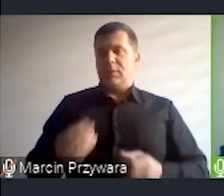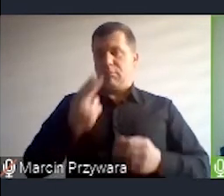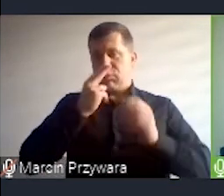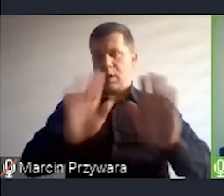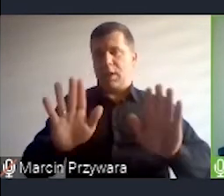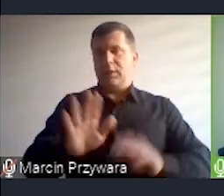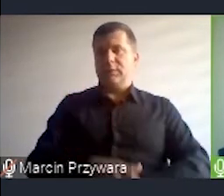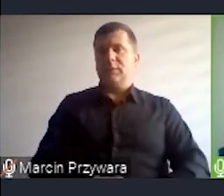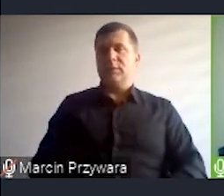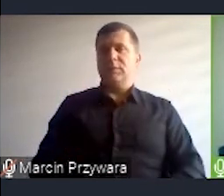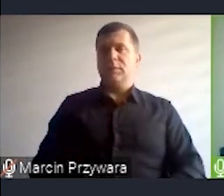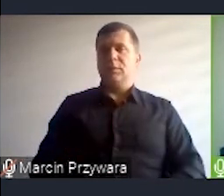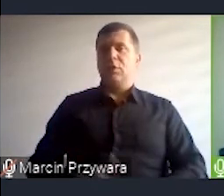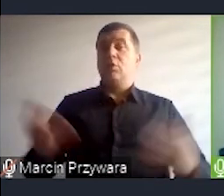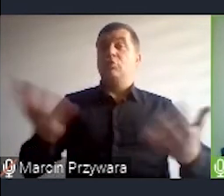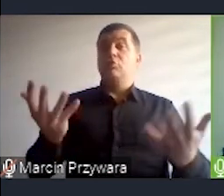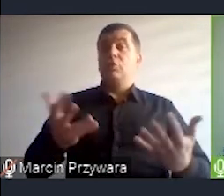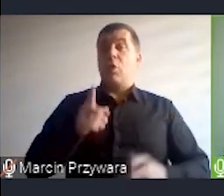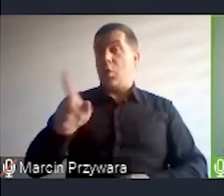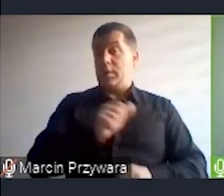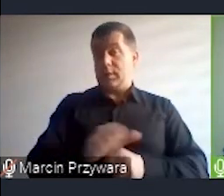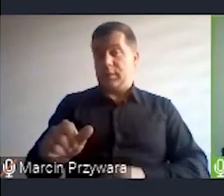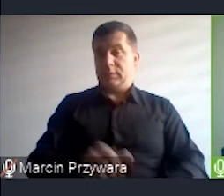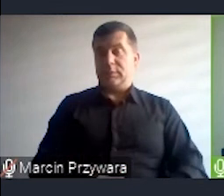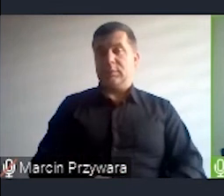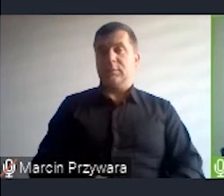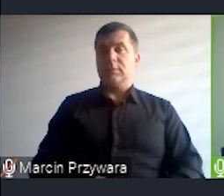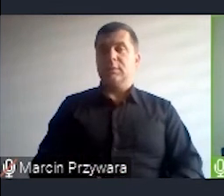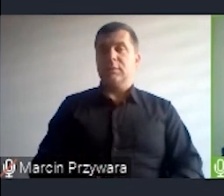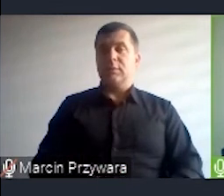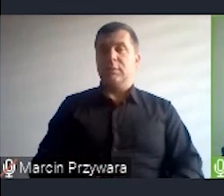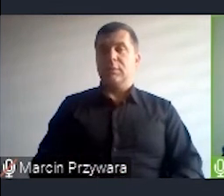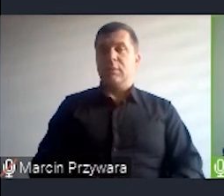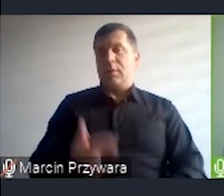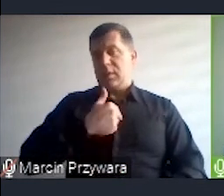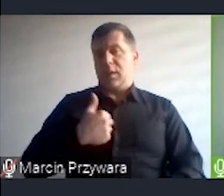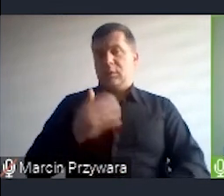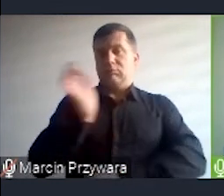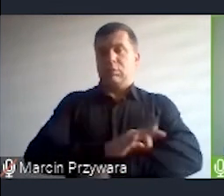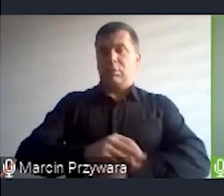I teraz chcę Państwu pokazać gdzie ona występuje w naszych projektach EFS,